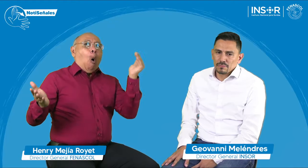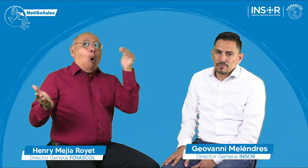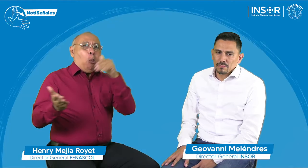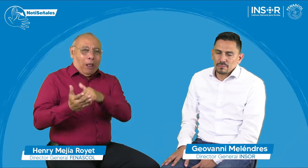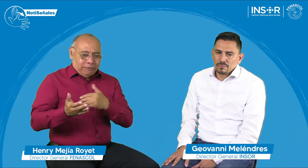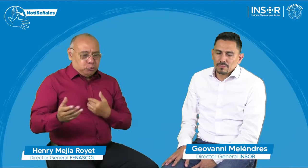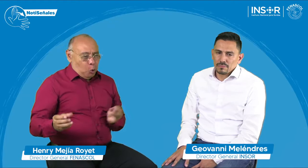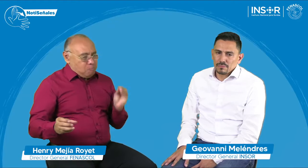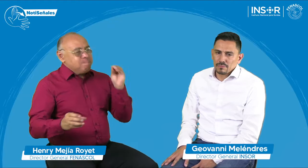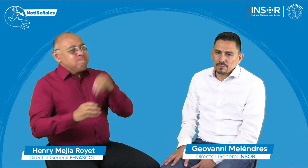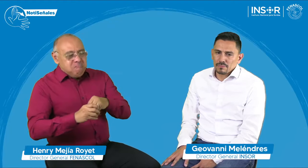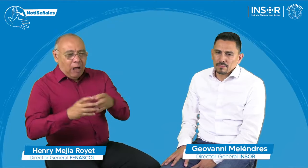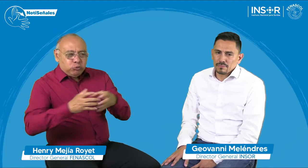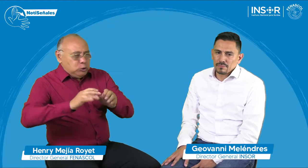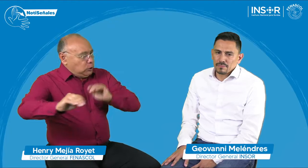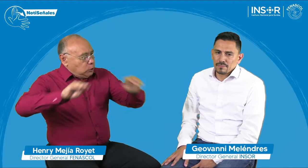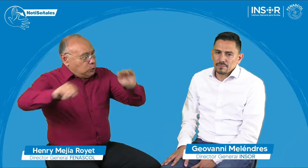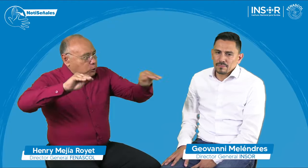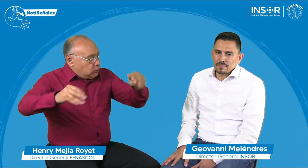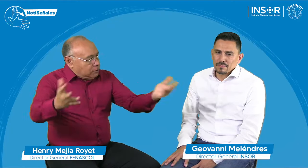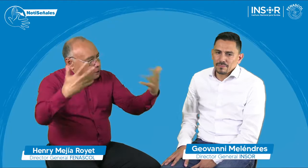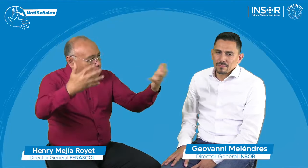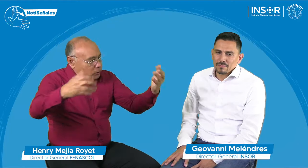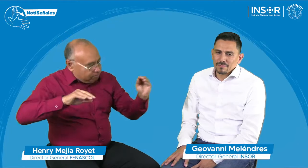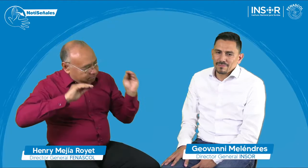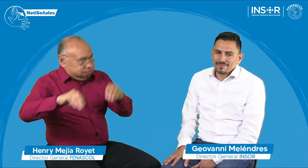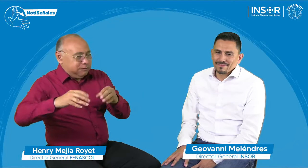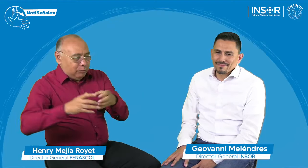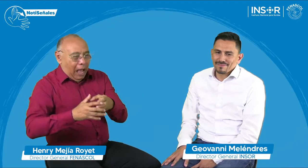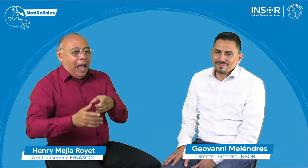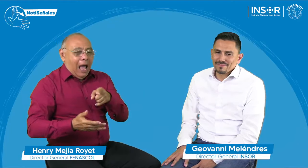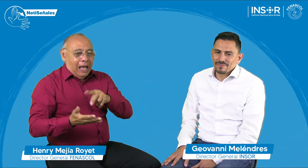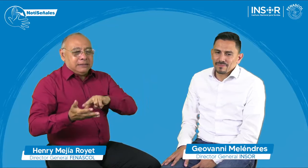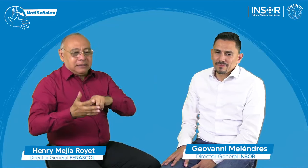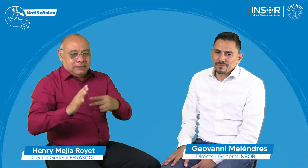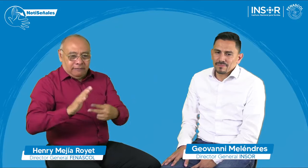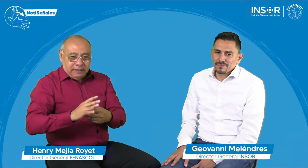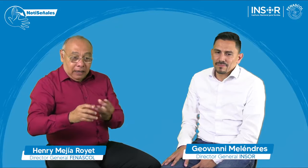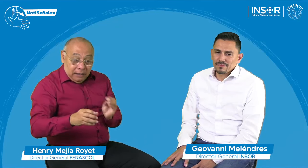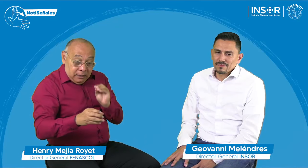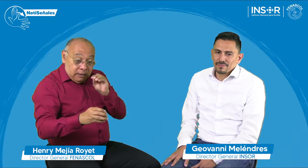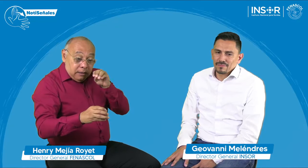perteneces? Dijo, pues ah mmm la verdad es que eh yo